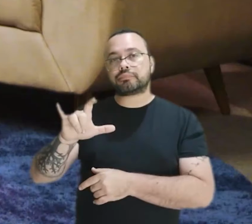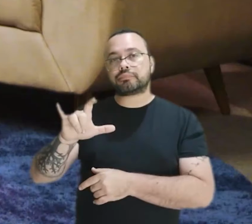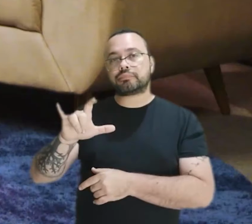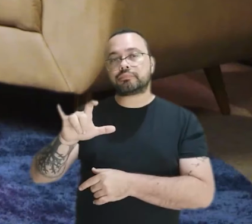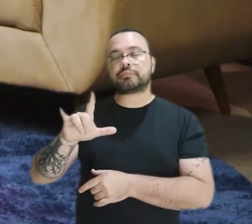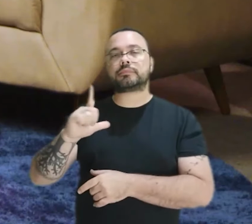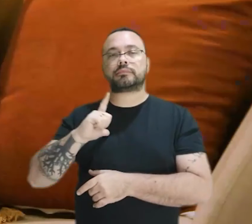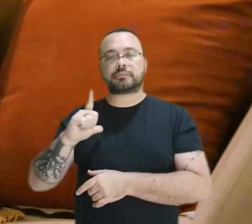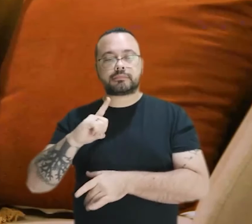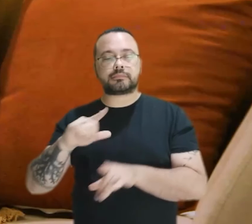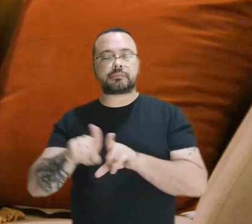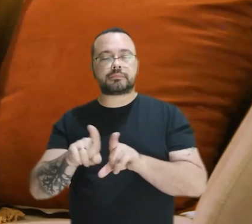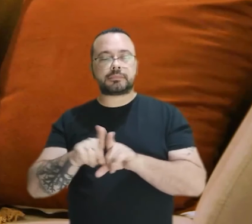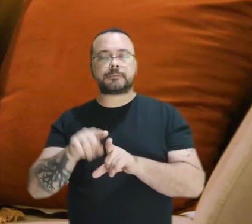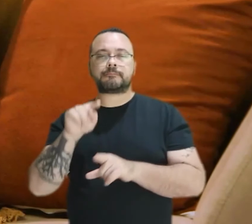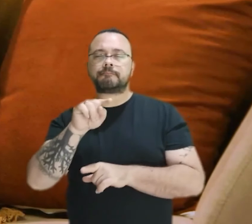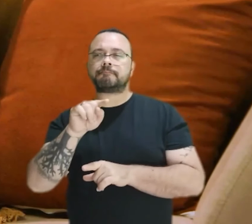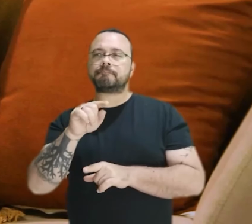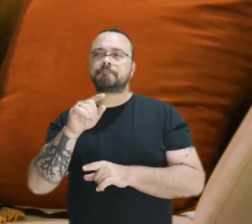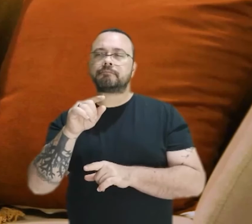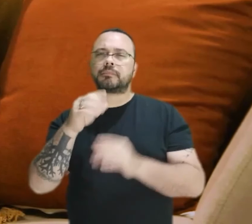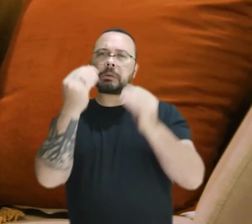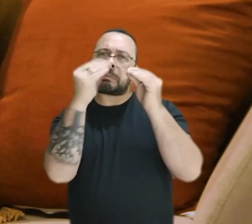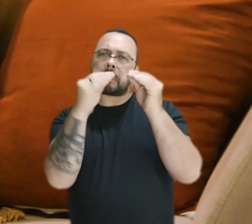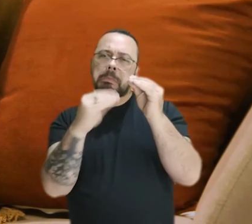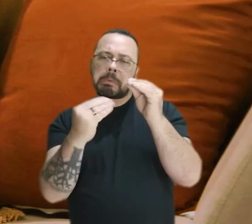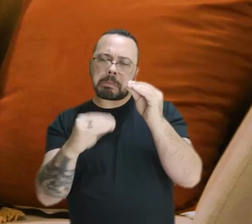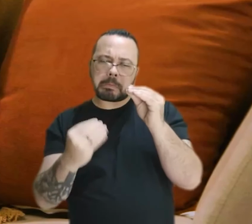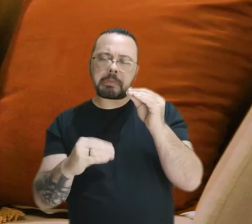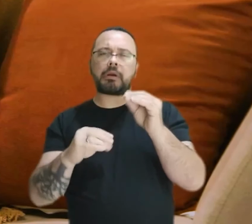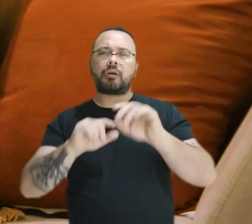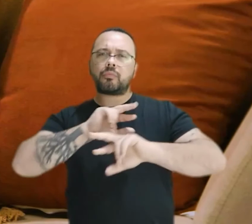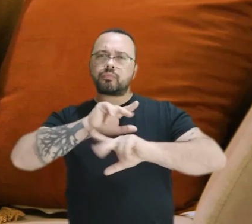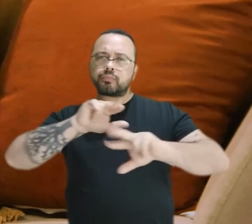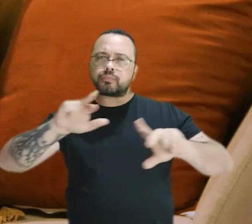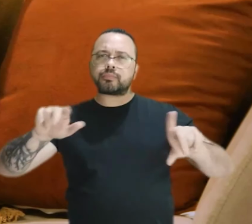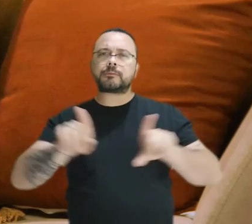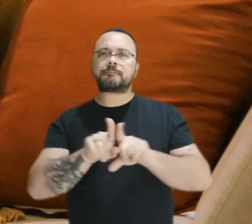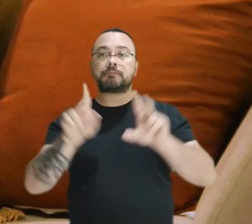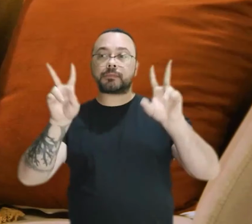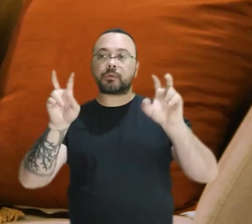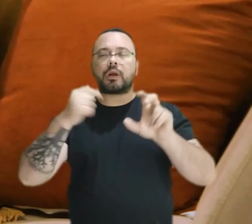coloco, posto muita coisa relacionado ao que eu tô lendo,